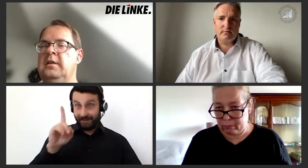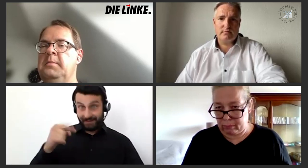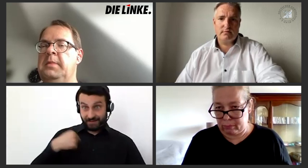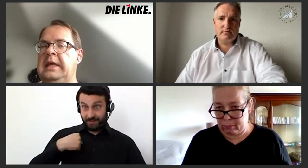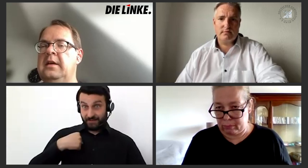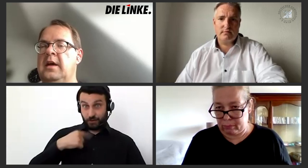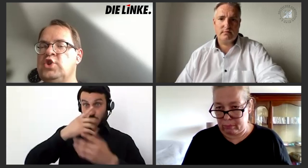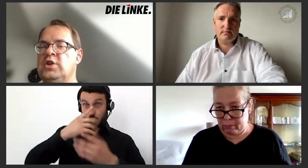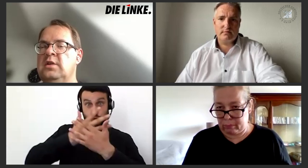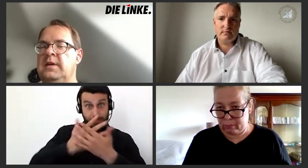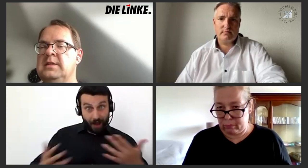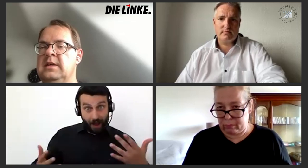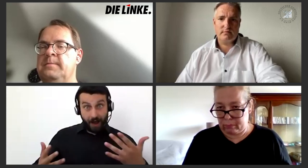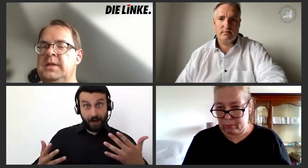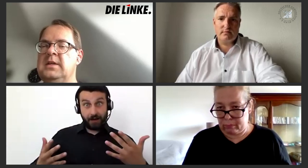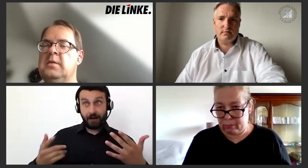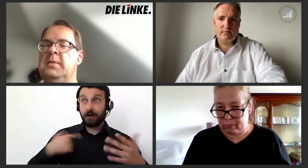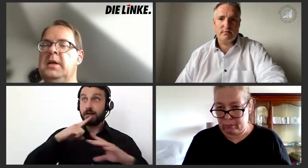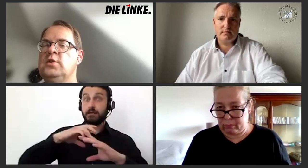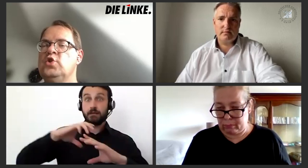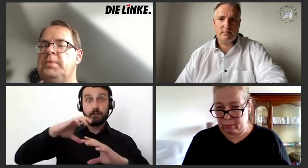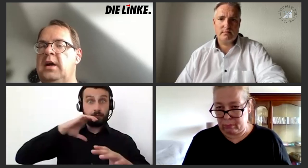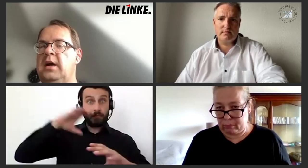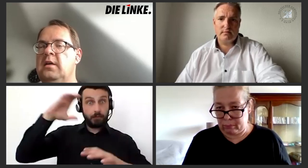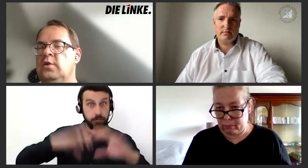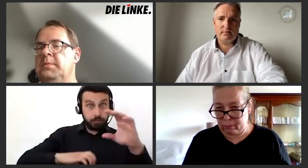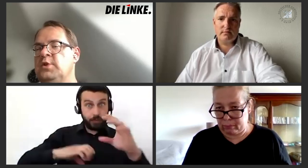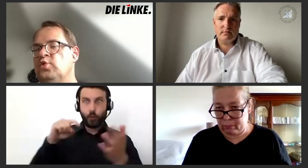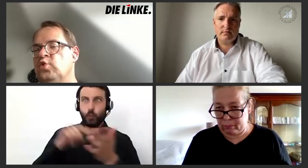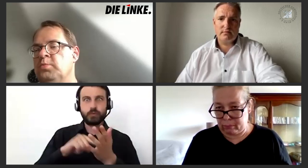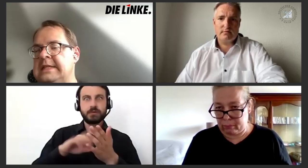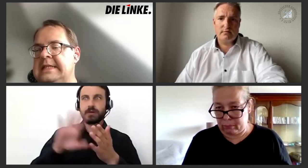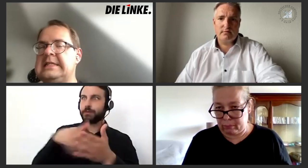normale Lautsprache eine Barriere darstellt, weil sie eben nicht in Gebärdensprachdolmetschung